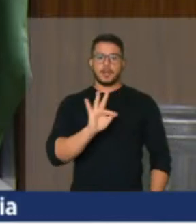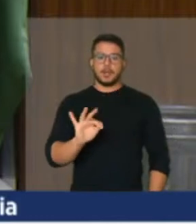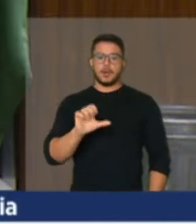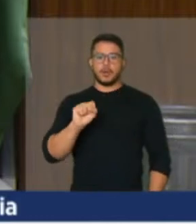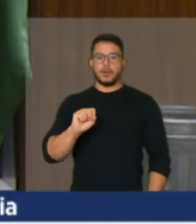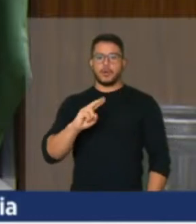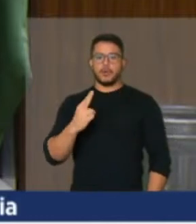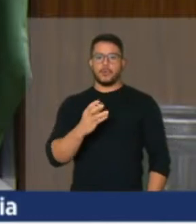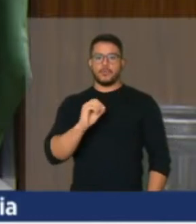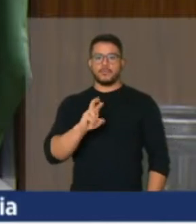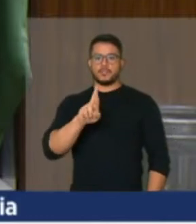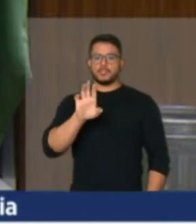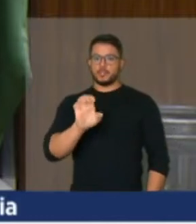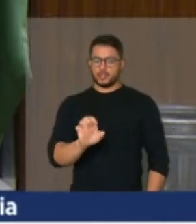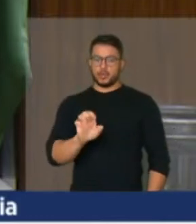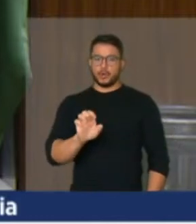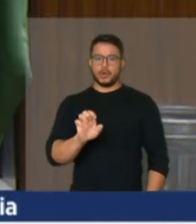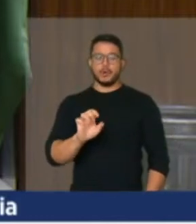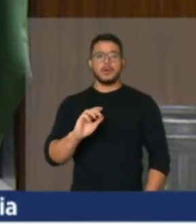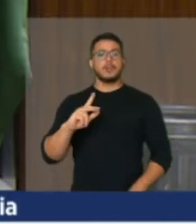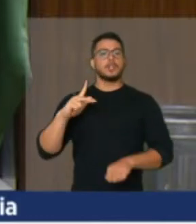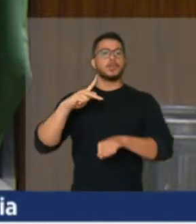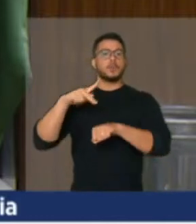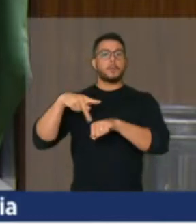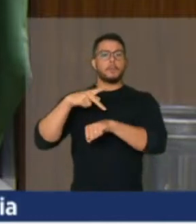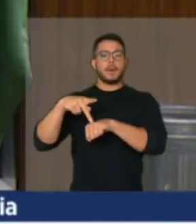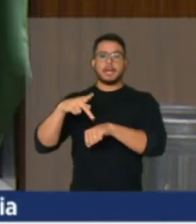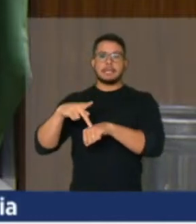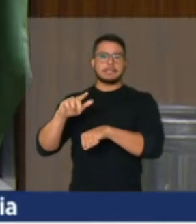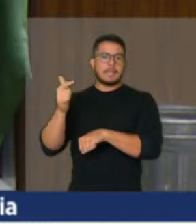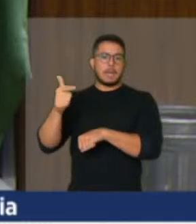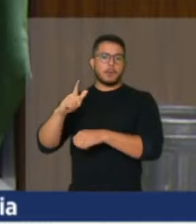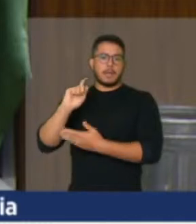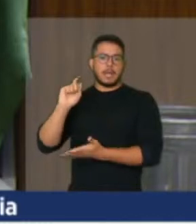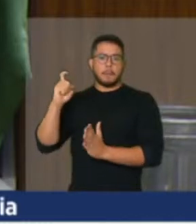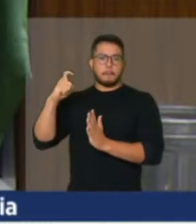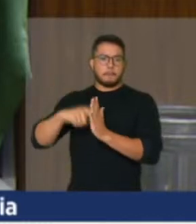IMPORTANTE NA CASA HOJE. É VERDADE QUE O MINISTRO TEM ESSA EMPRESA EM PARAÍSO FISCAL HÁ MAIS TEMPO DO QUE